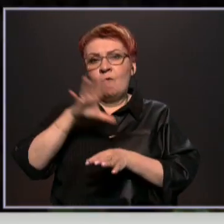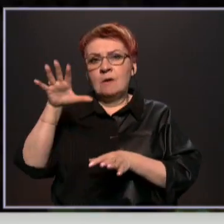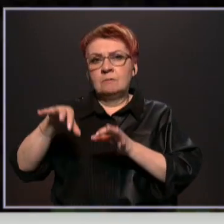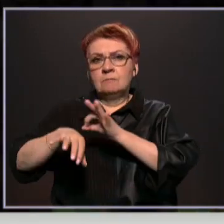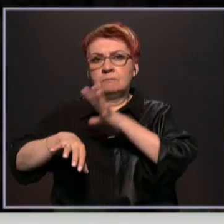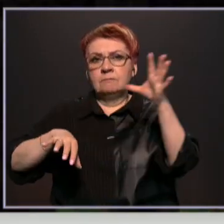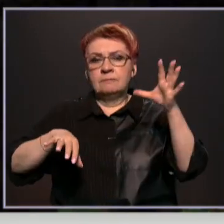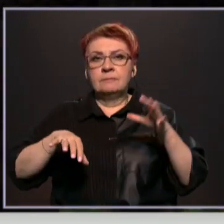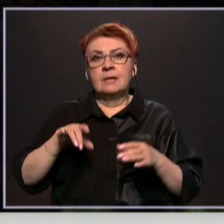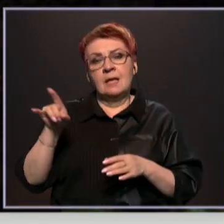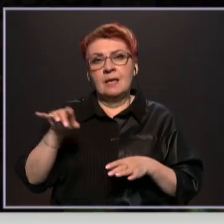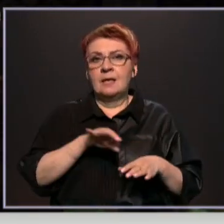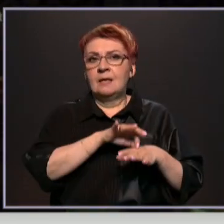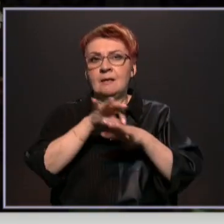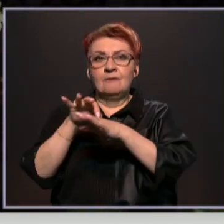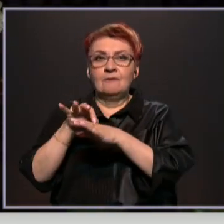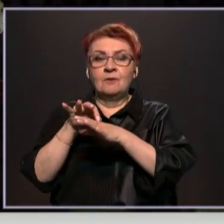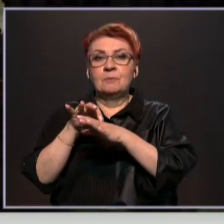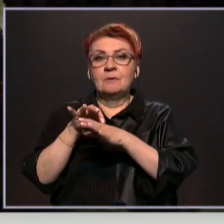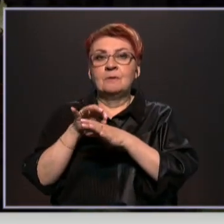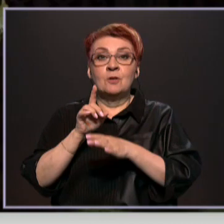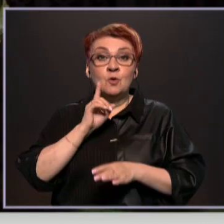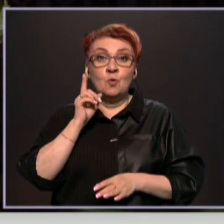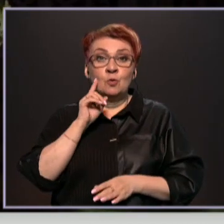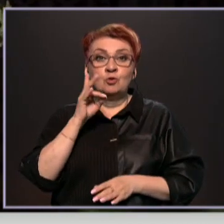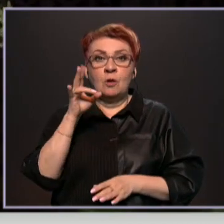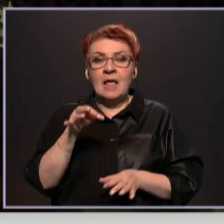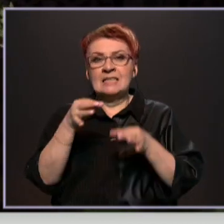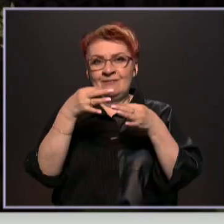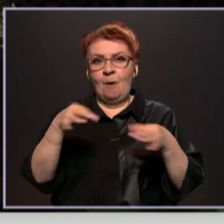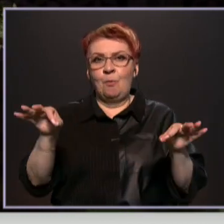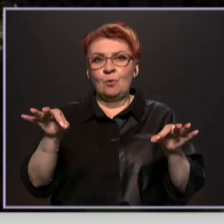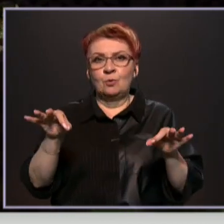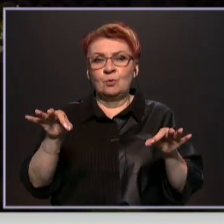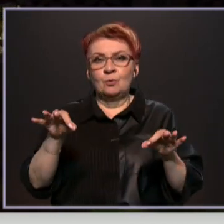вывел рекрутированного в армию императора язычника юношу на свободу удалившись с ним